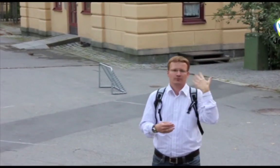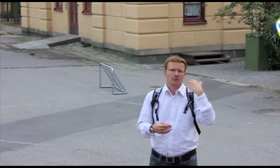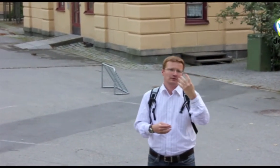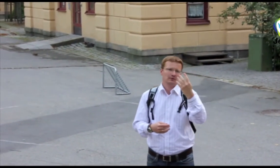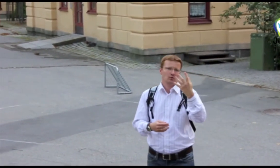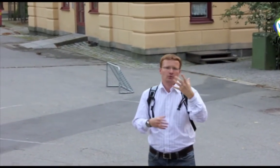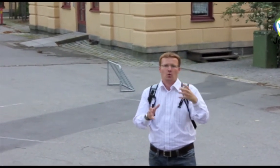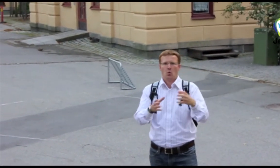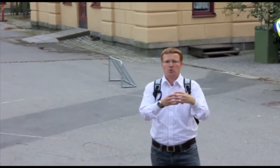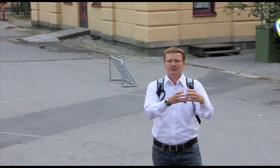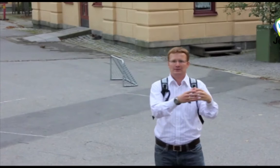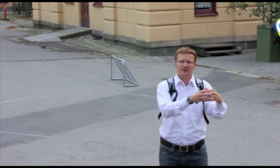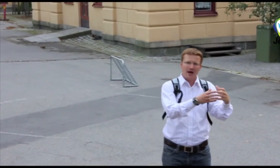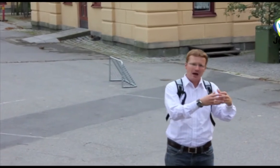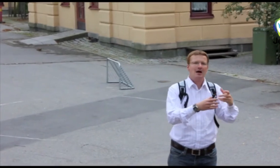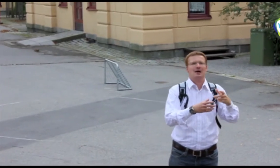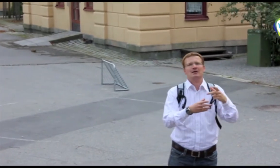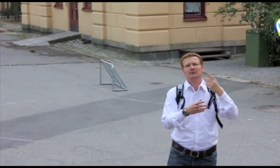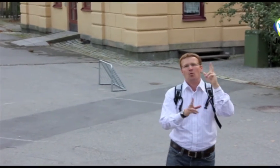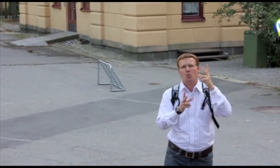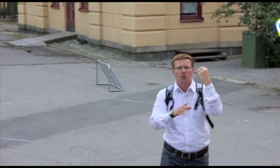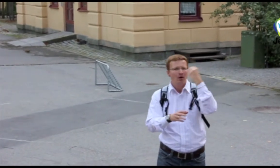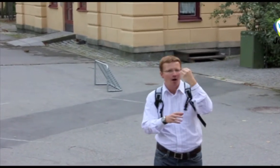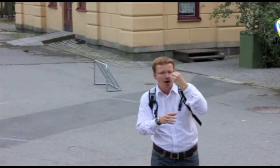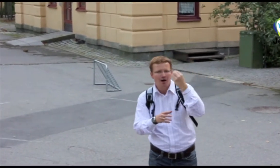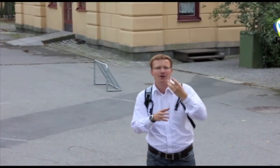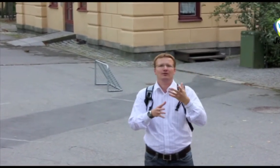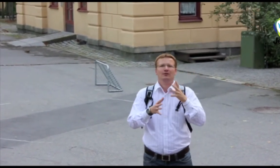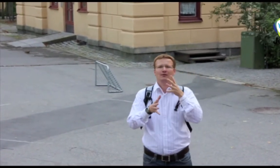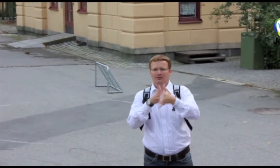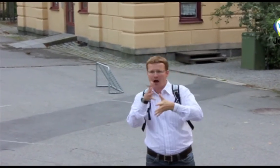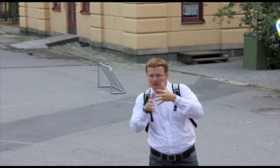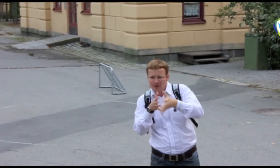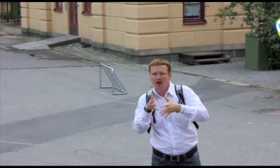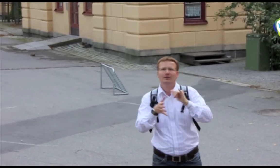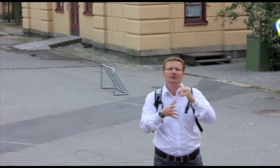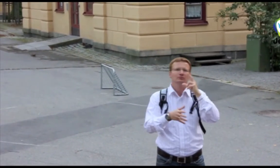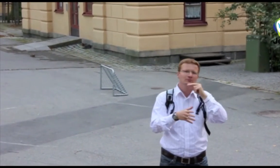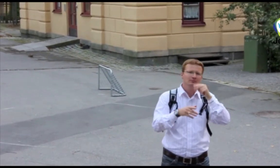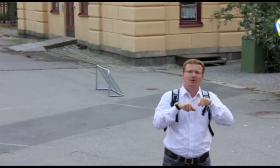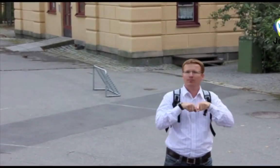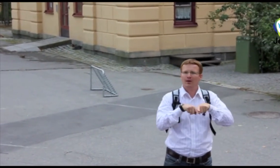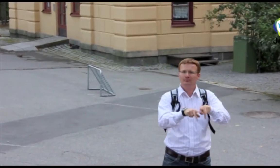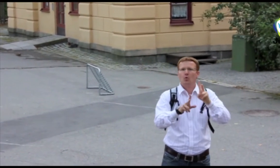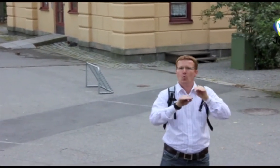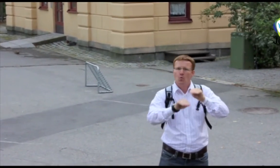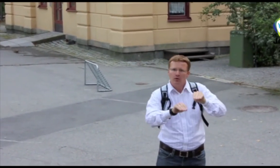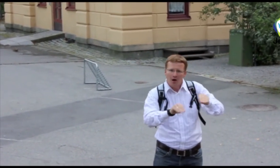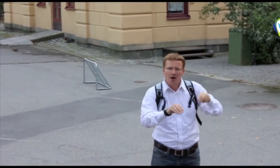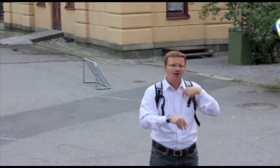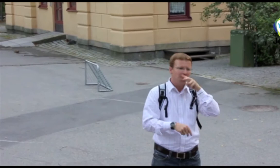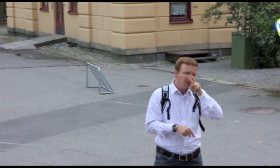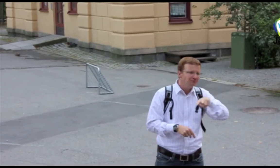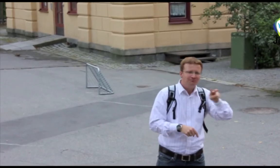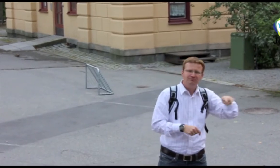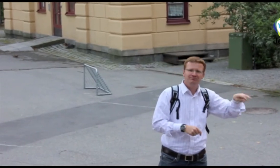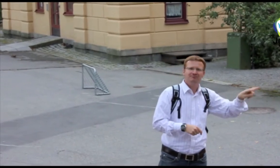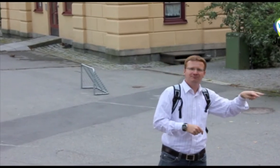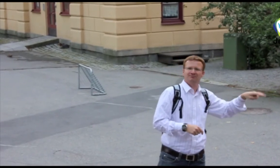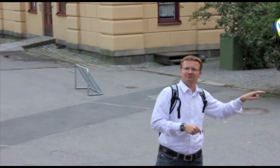Voltam négy-öt osztályban, megnéztem, hogyan tanulják a jelnyelvet és beszédet párhuzamosan.